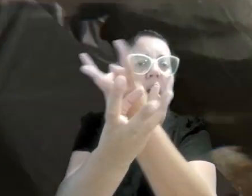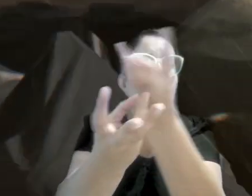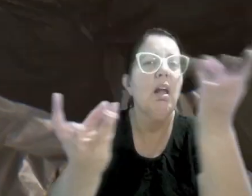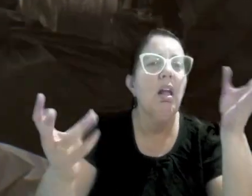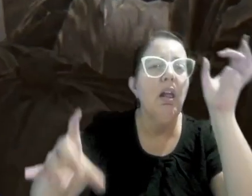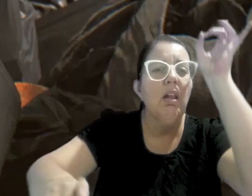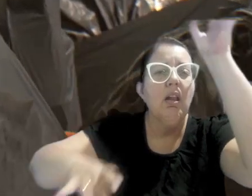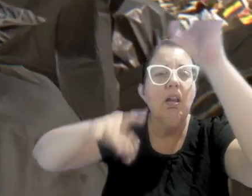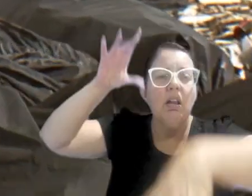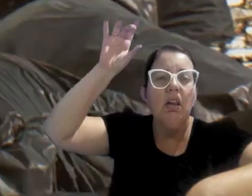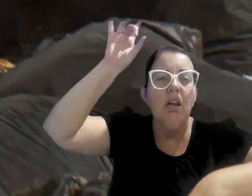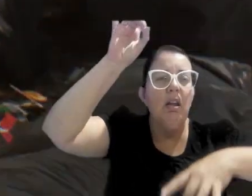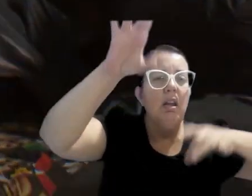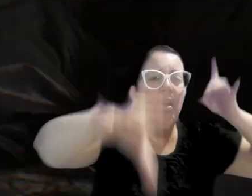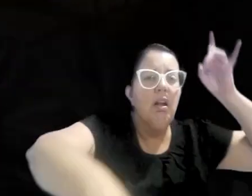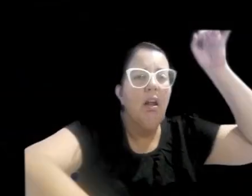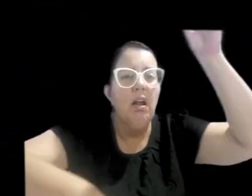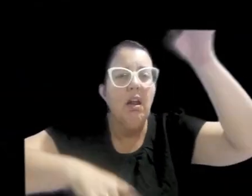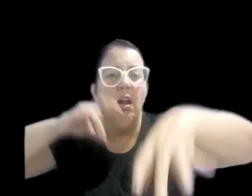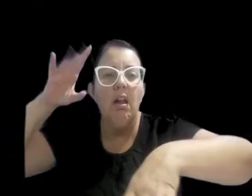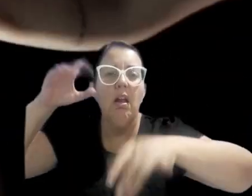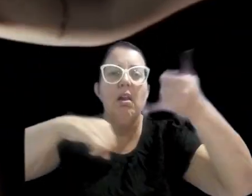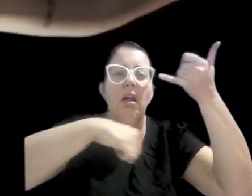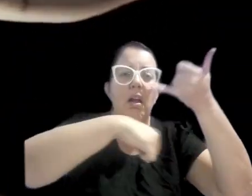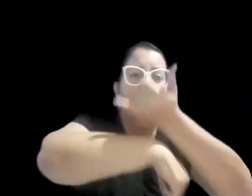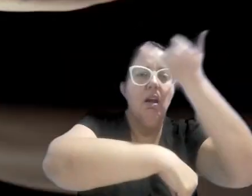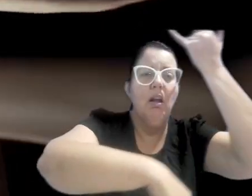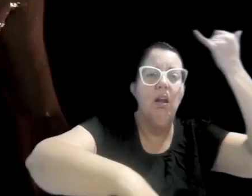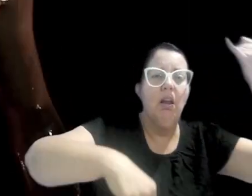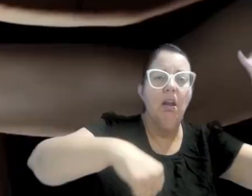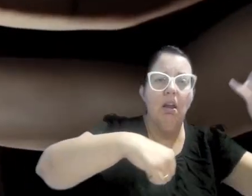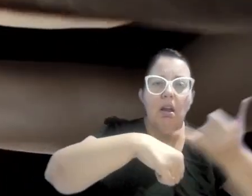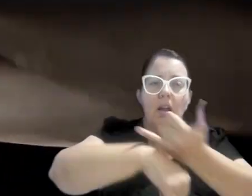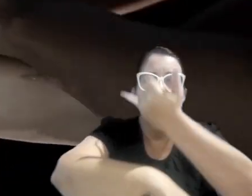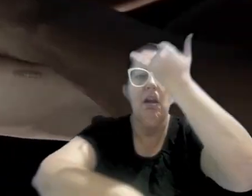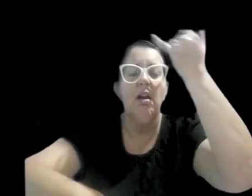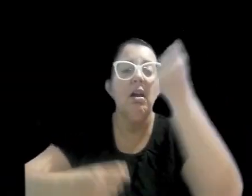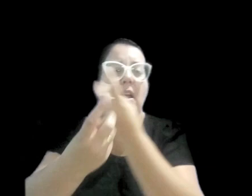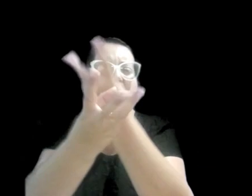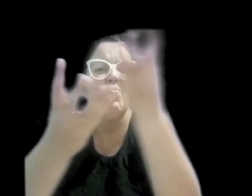Quantas toneladas consumimos de ferro?